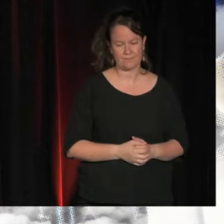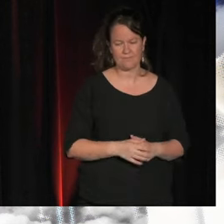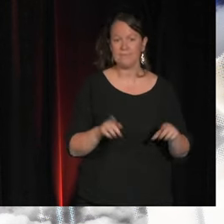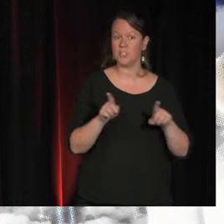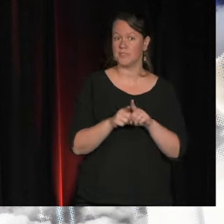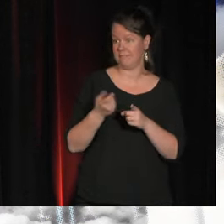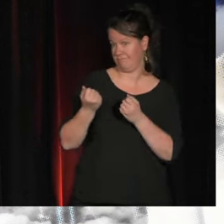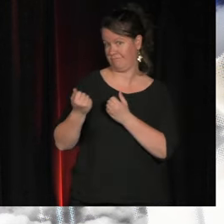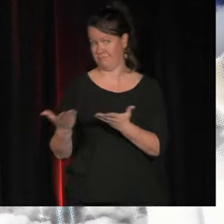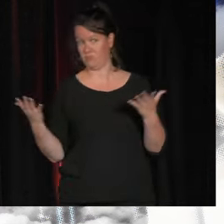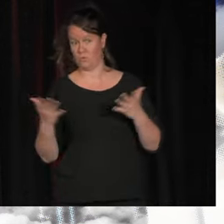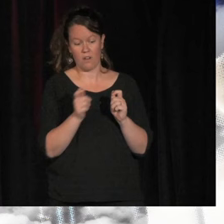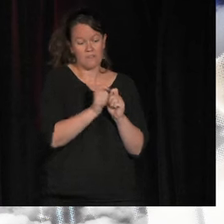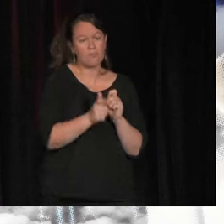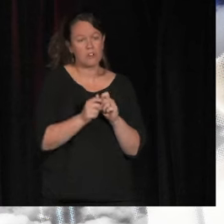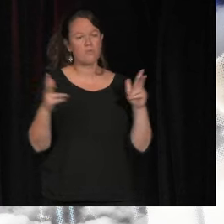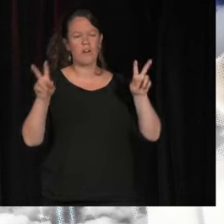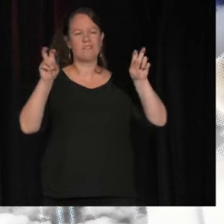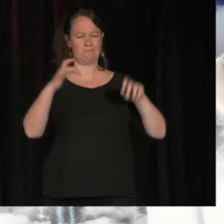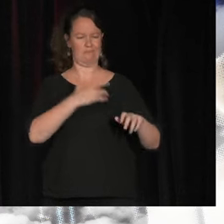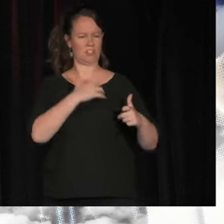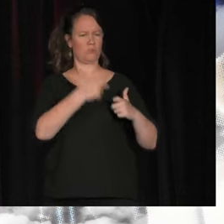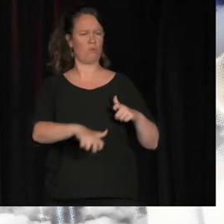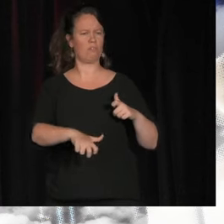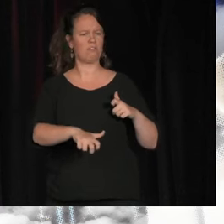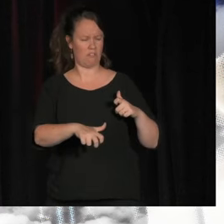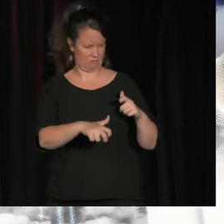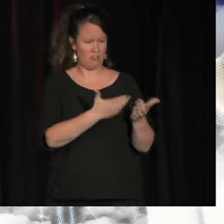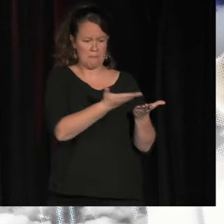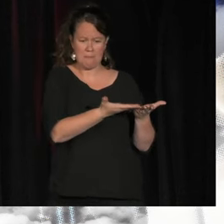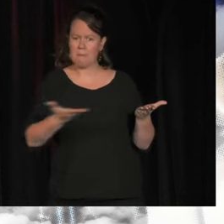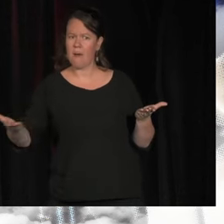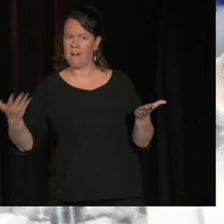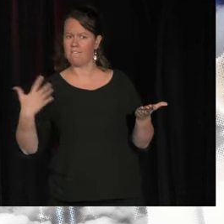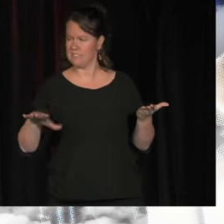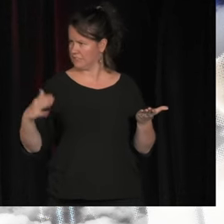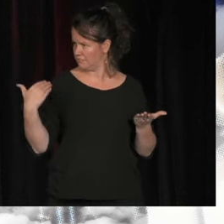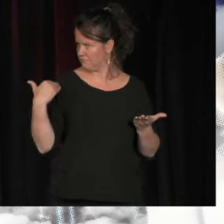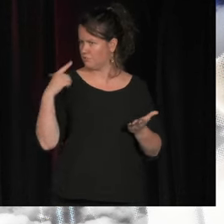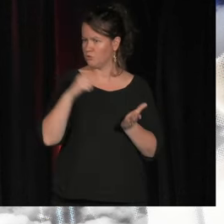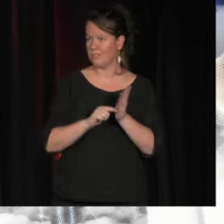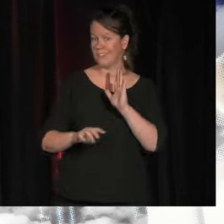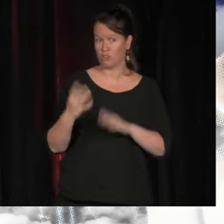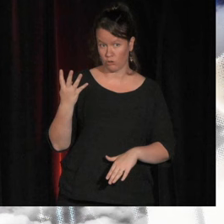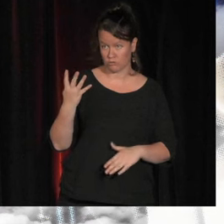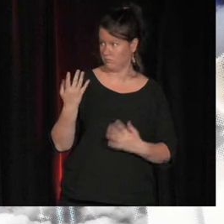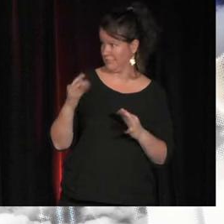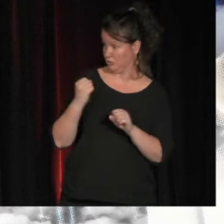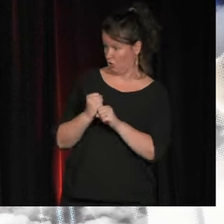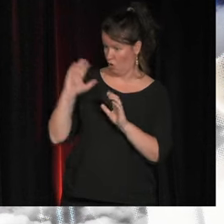c'est les paquets de cartes de Hearthstone, puisque du coup, c'est arrivé en 2014. Ça fait bientôt 10 ans maintenant que c'est sorti, Hearthstone, du free-to-play.